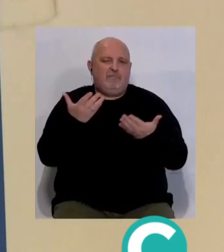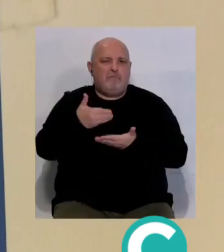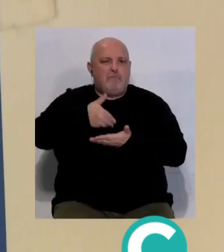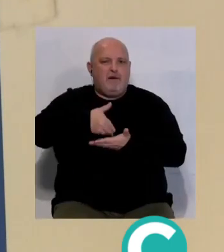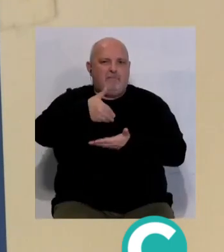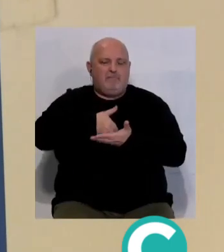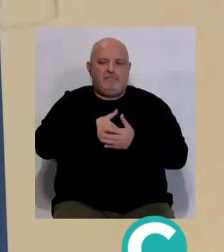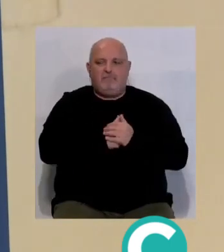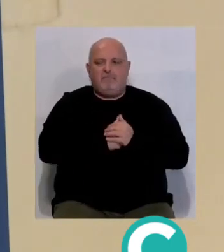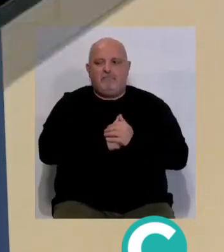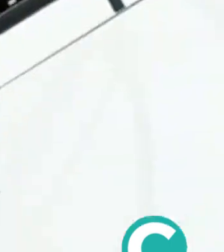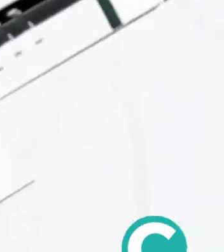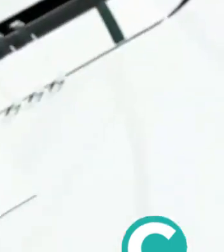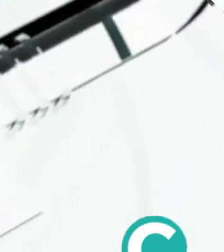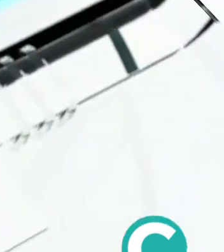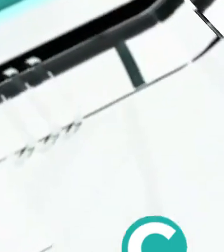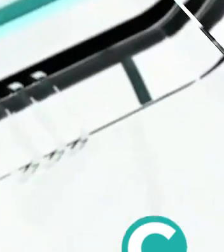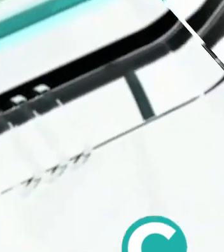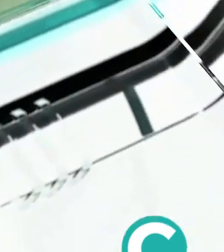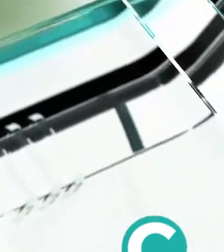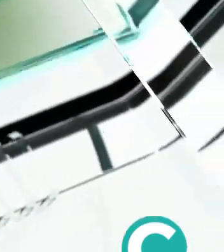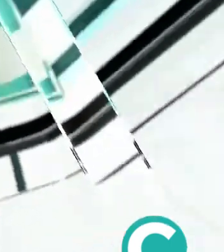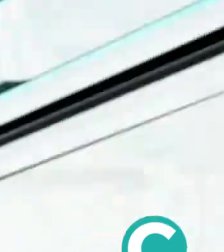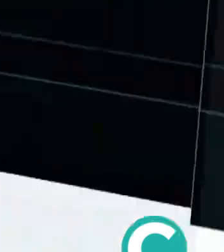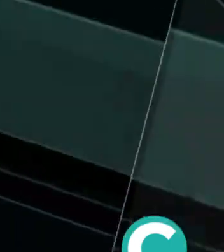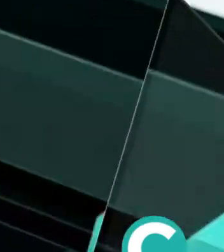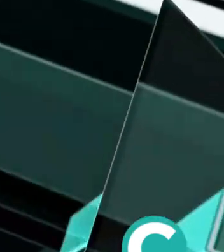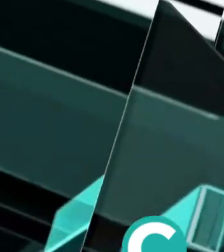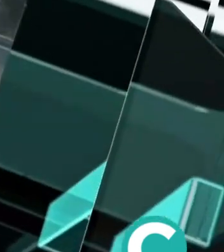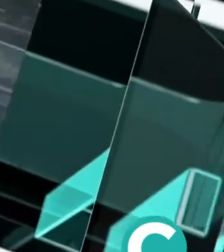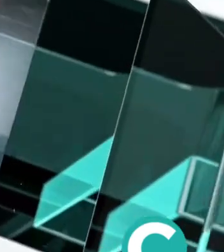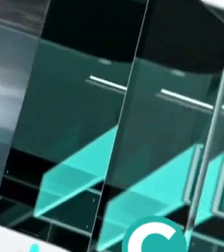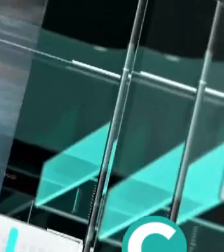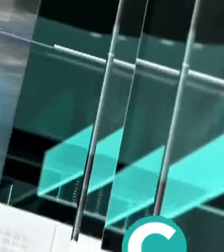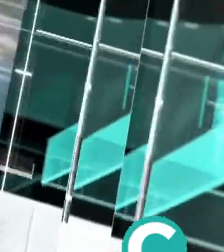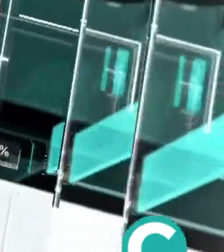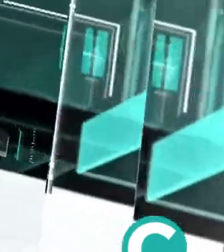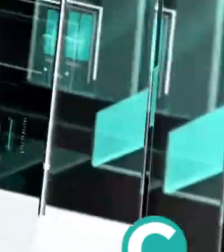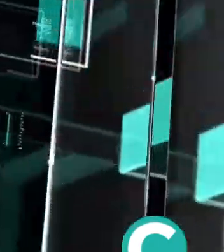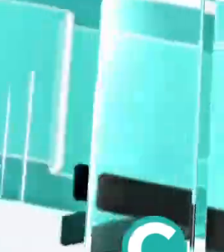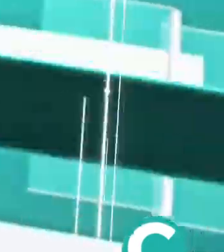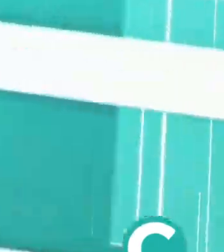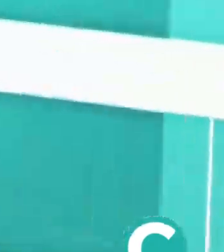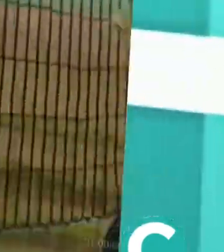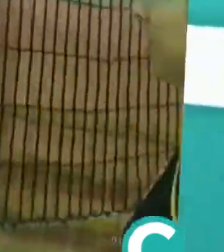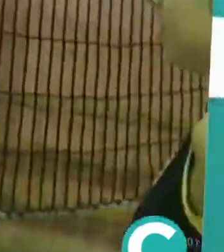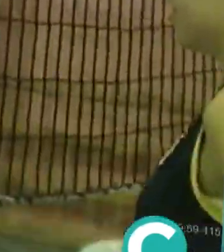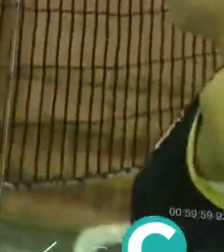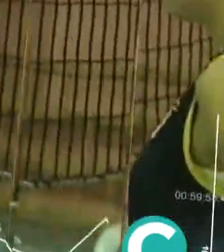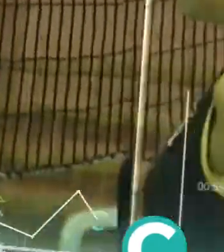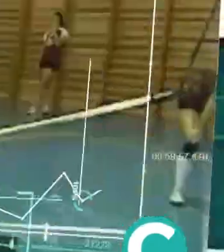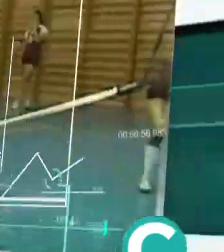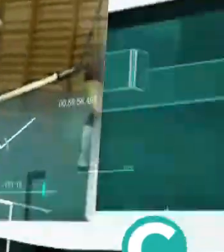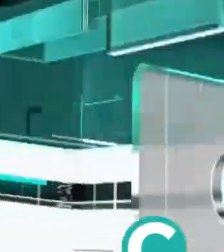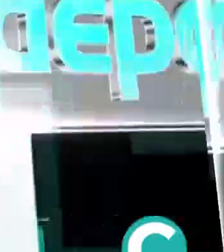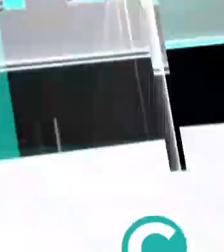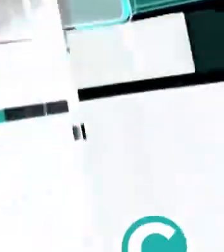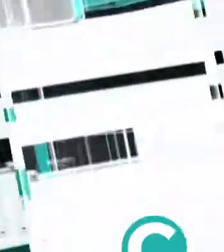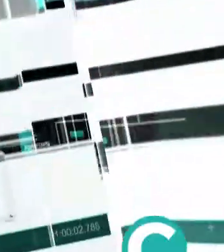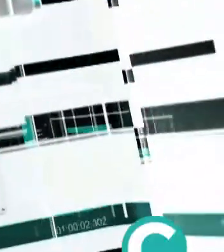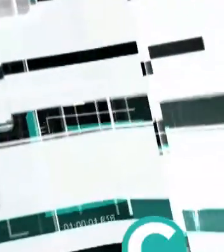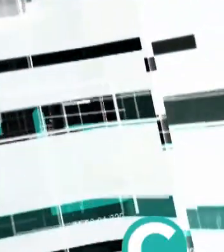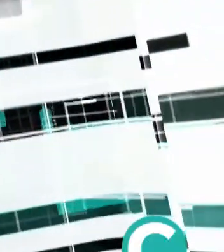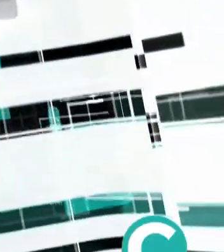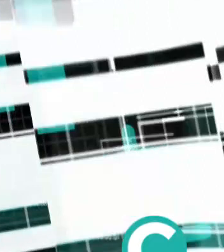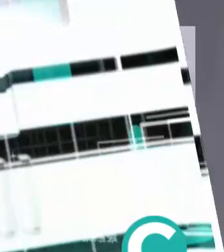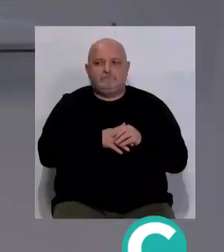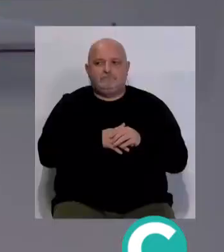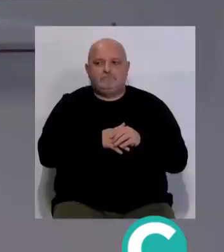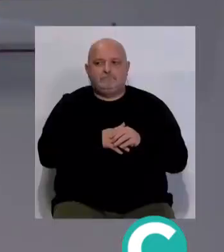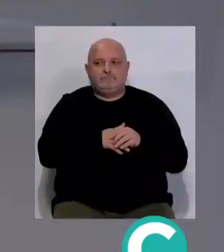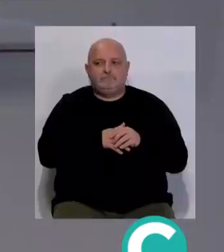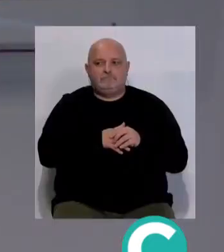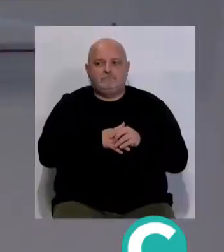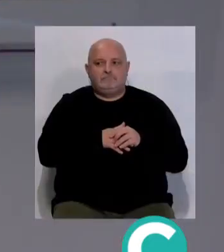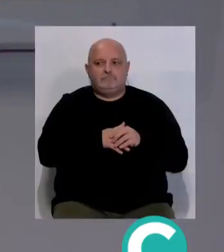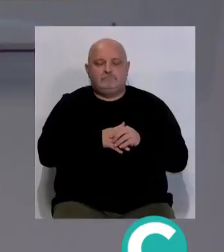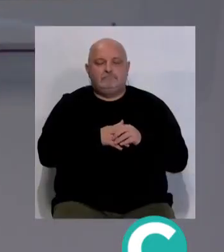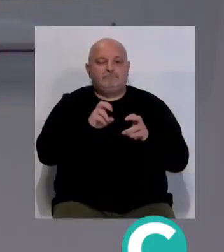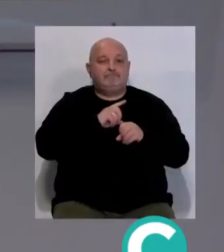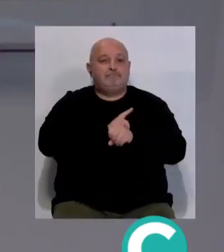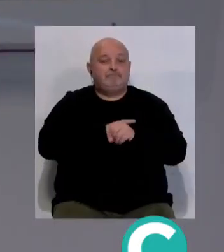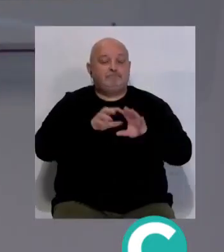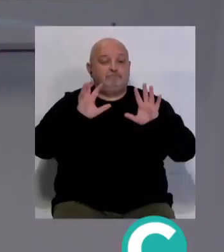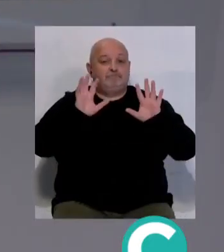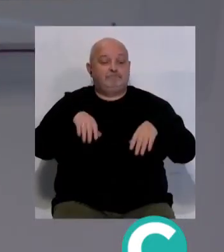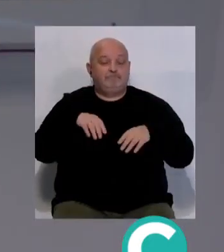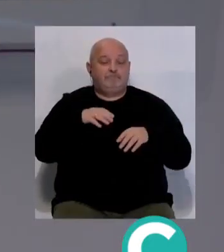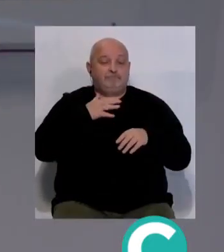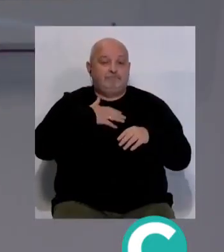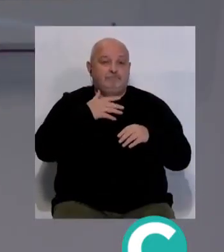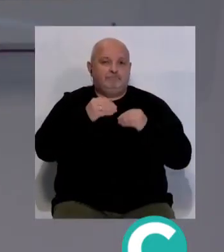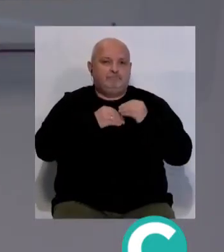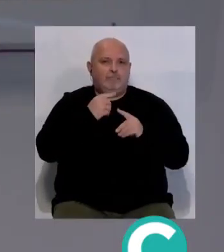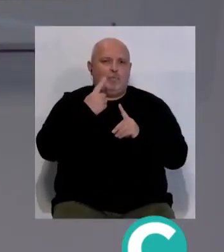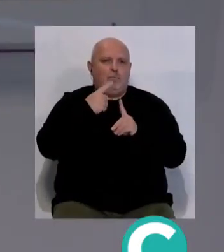desarrollamos y en deportes de Mauricio pelegrino sumaba un punto tras empatar